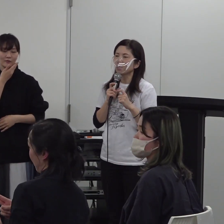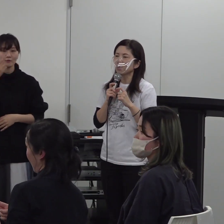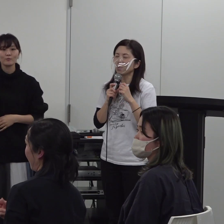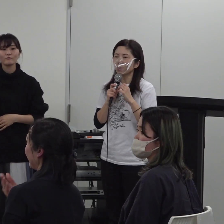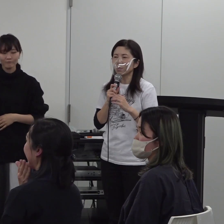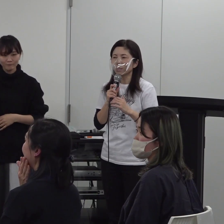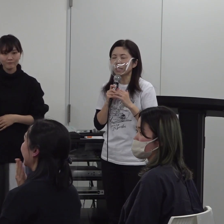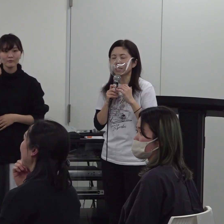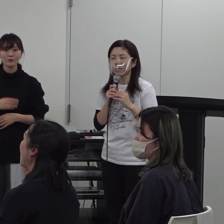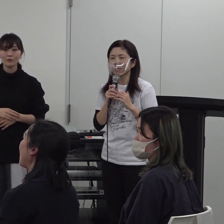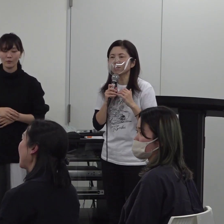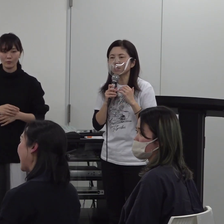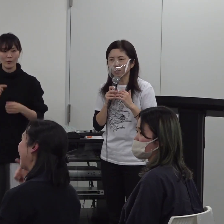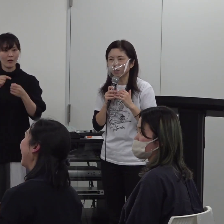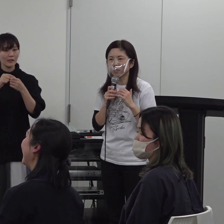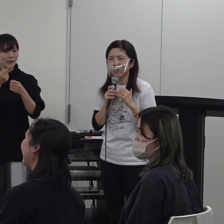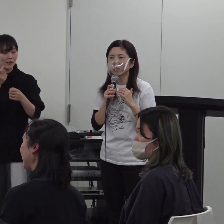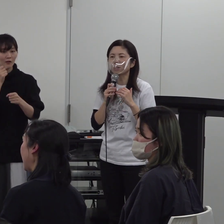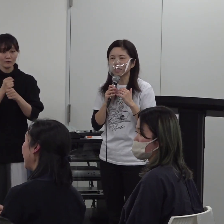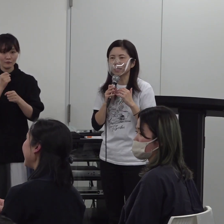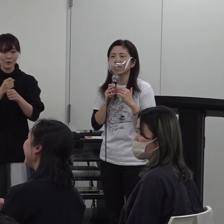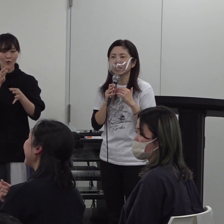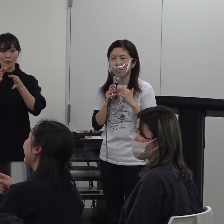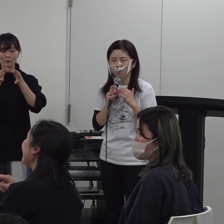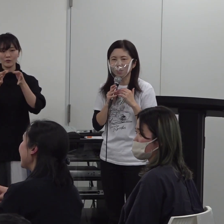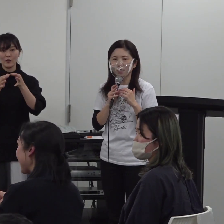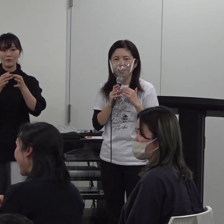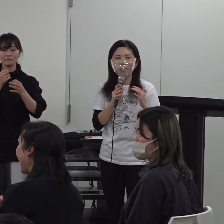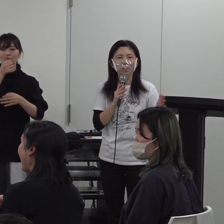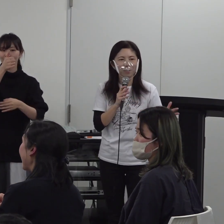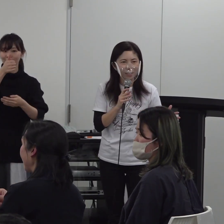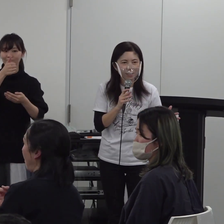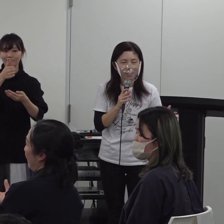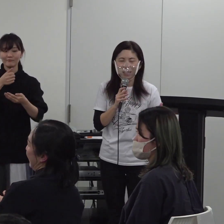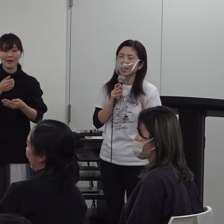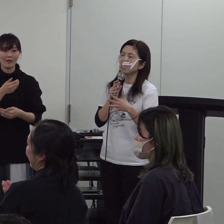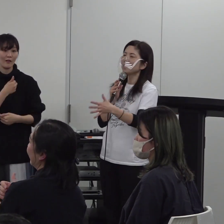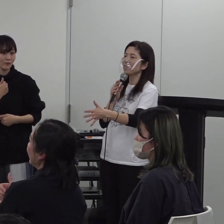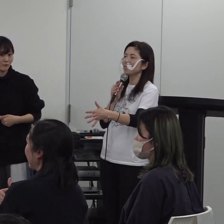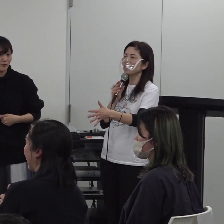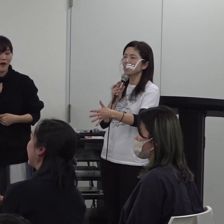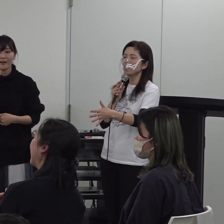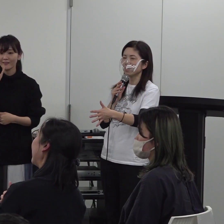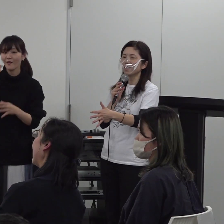そこのきっかけ作りをお店の人が していただく 「大丈夫ですか」「いいですよ どうぞどうぞ」